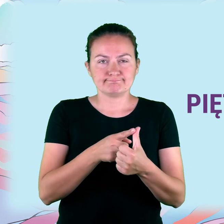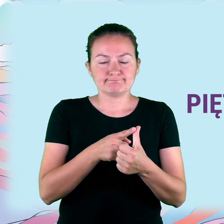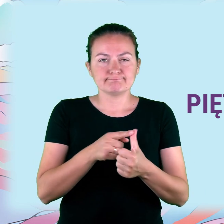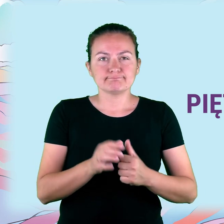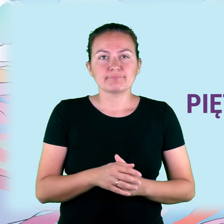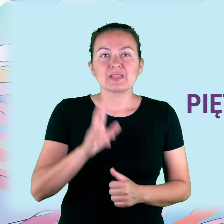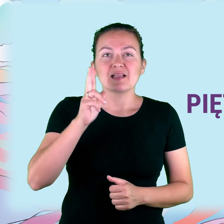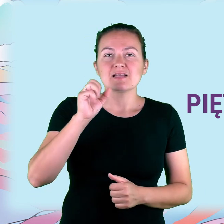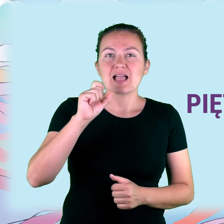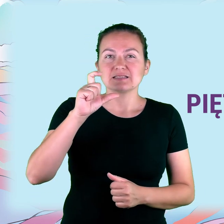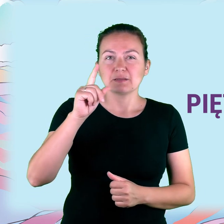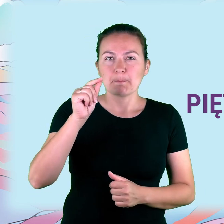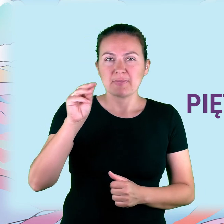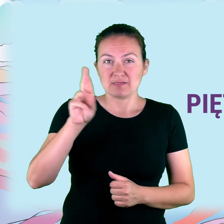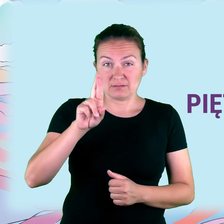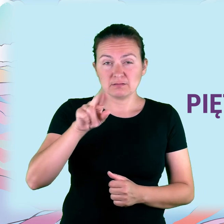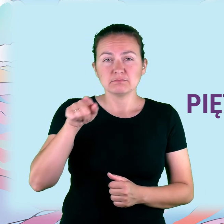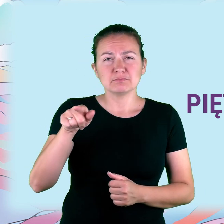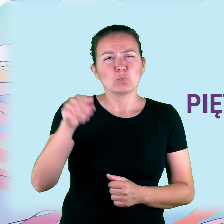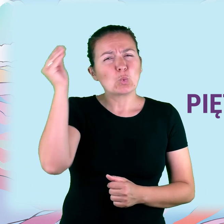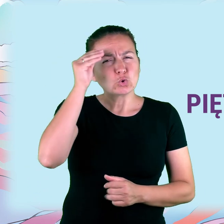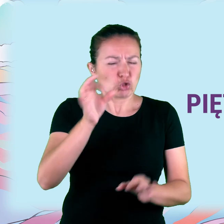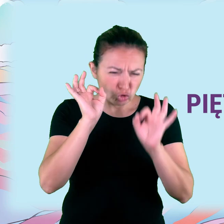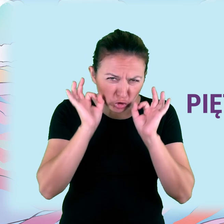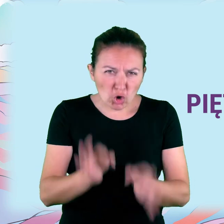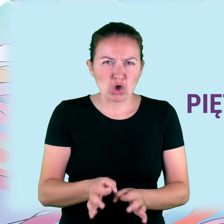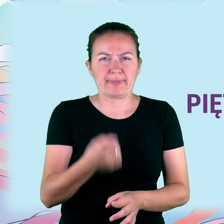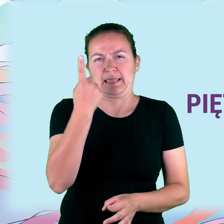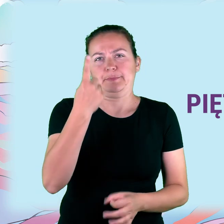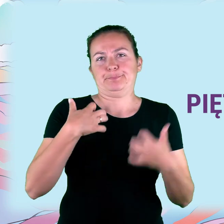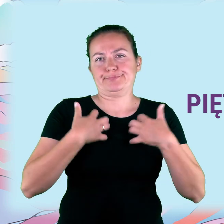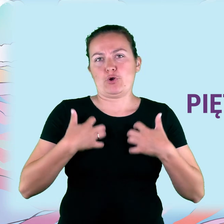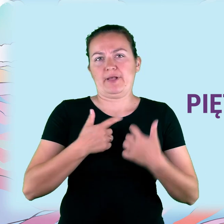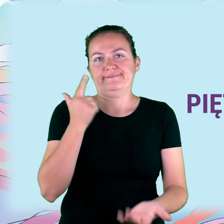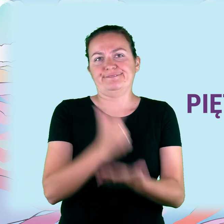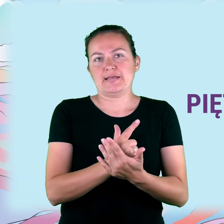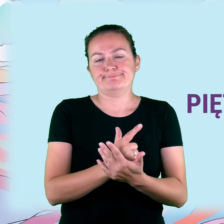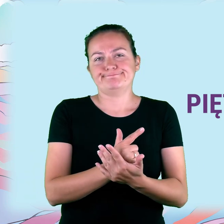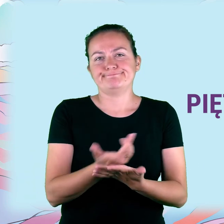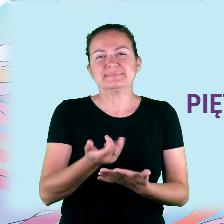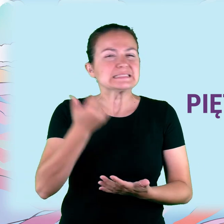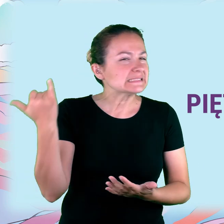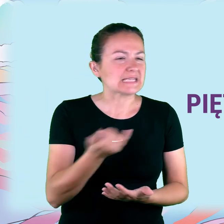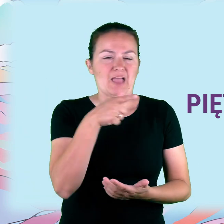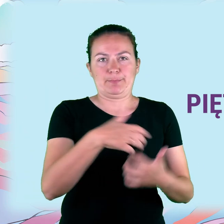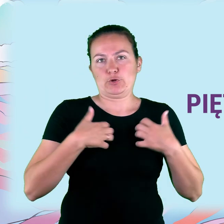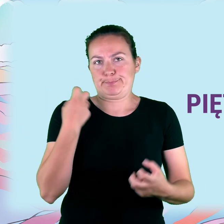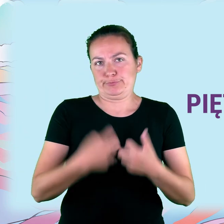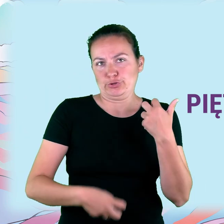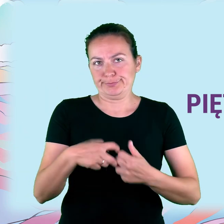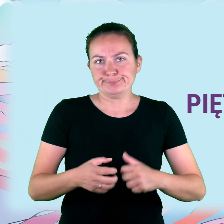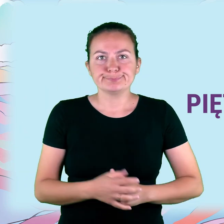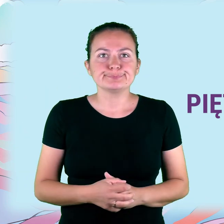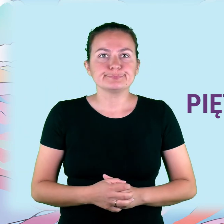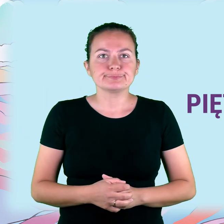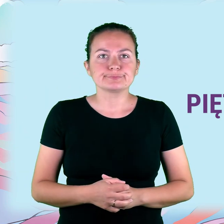1. Kacper jest bardzo dobrym uczniem, ale z biologii ma dwójkę. Biologia to pięta Achillesa Kacpra.